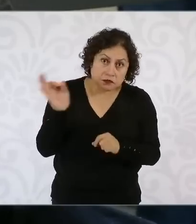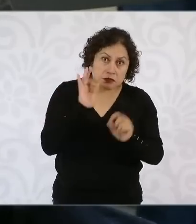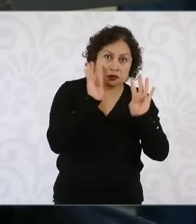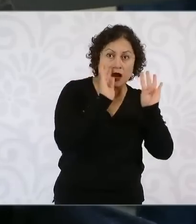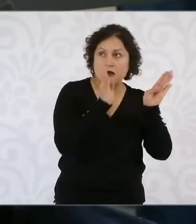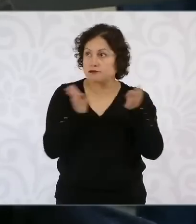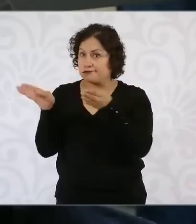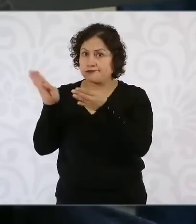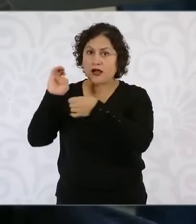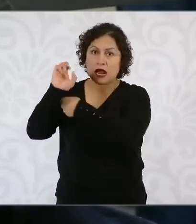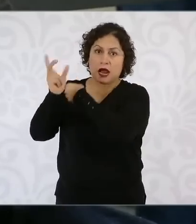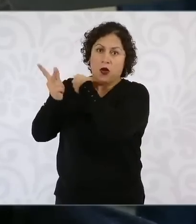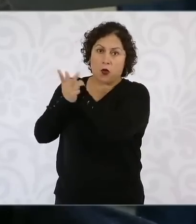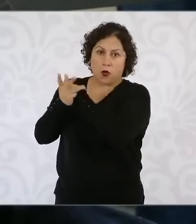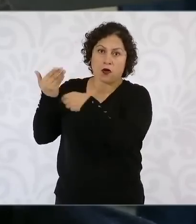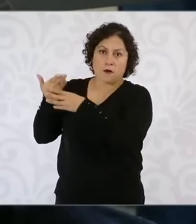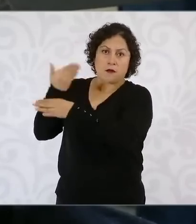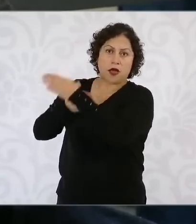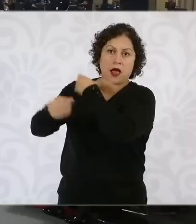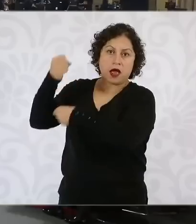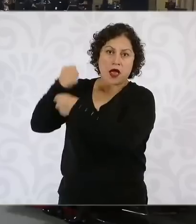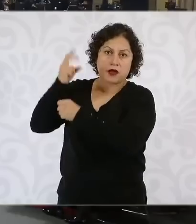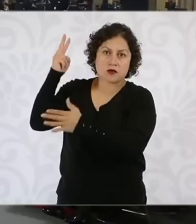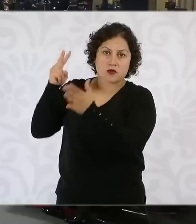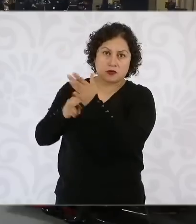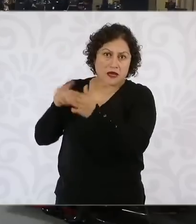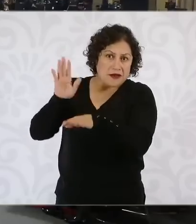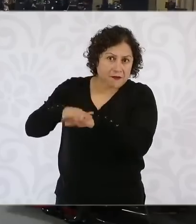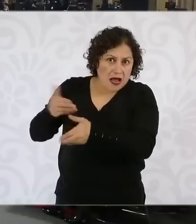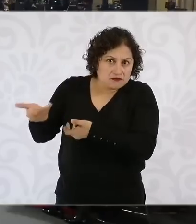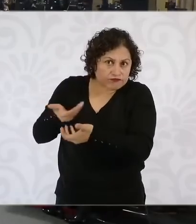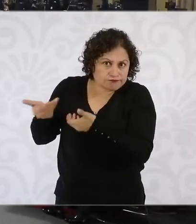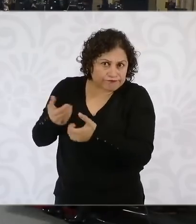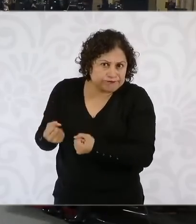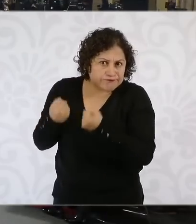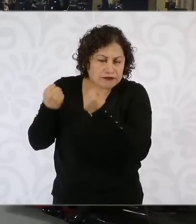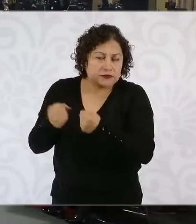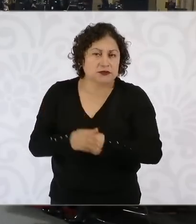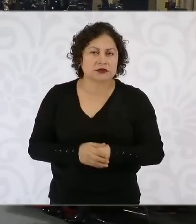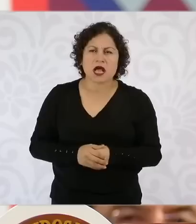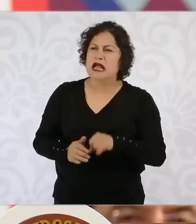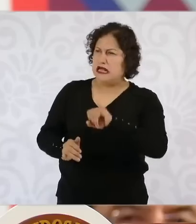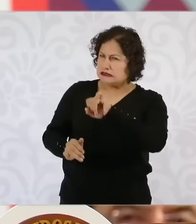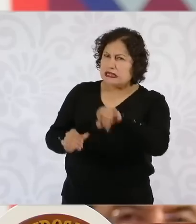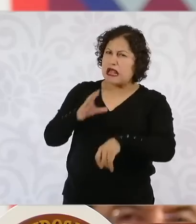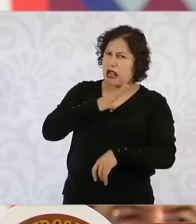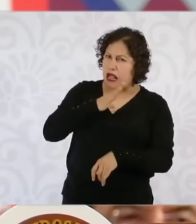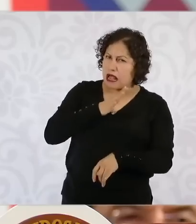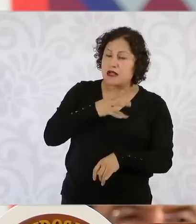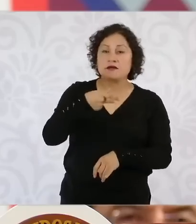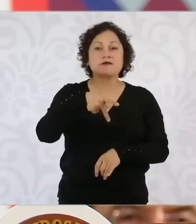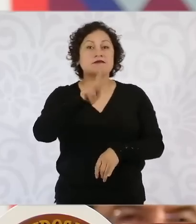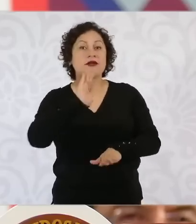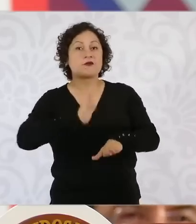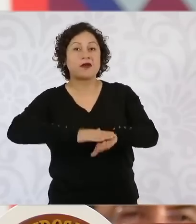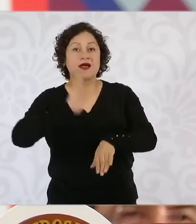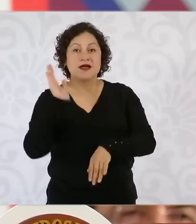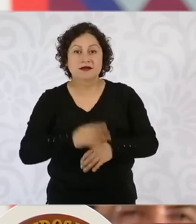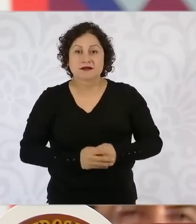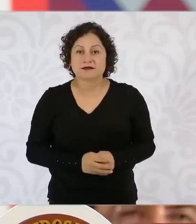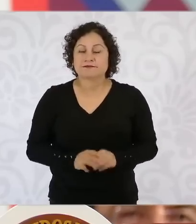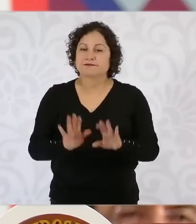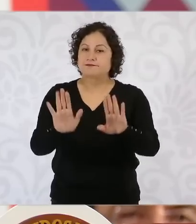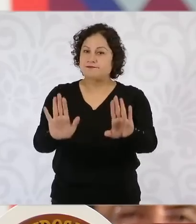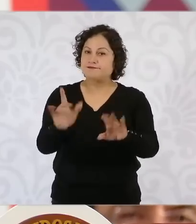desde el 2000 incrementó el comercio Ahí está y he estado trabajando pero a ver es que están en pausa